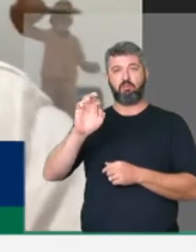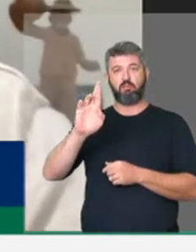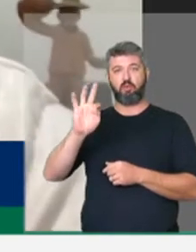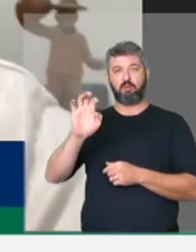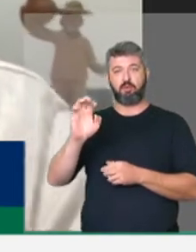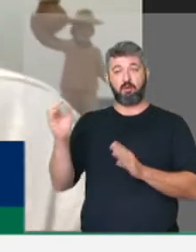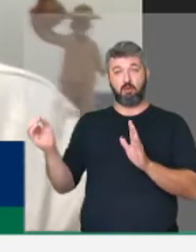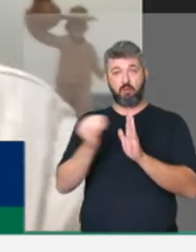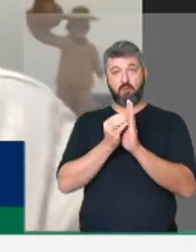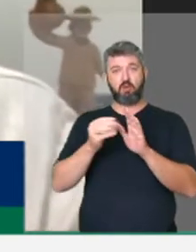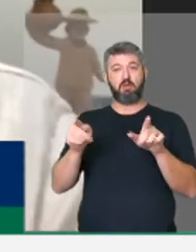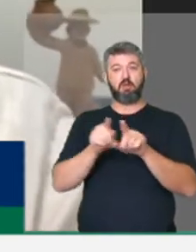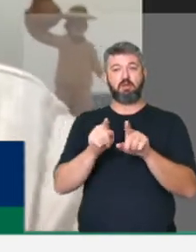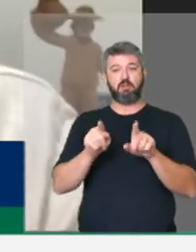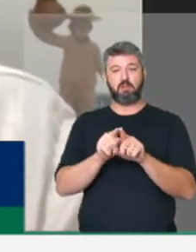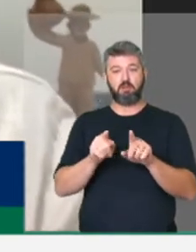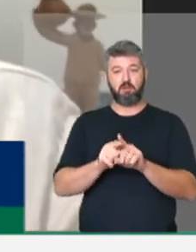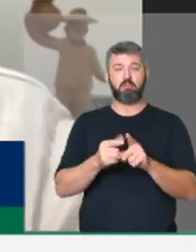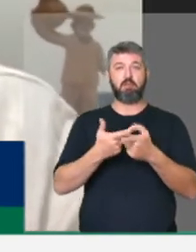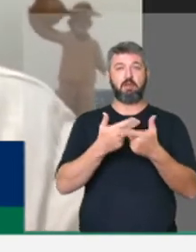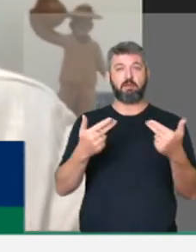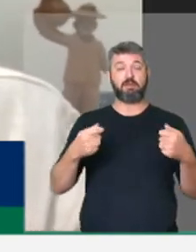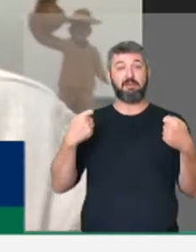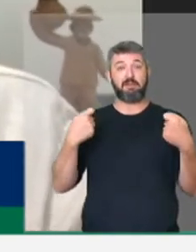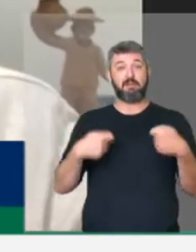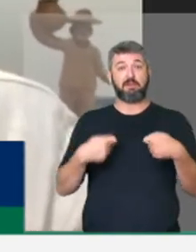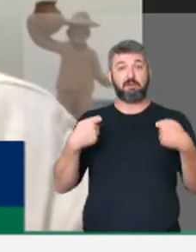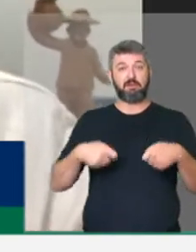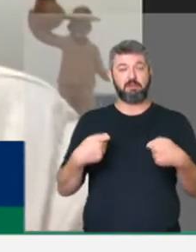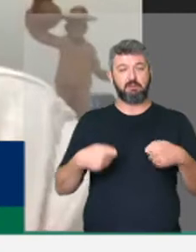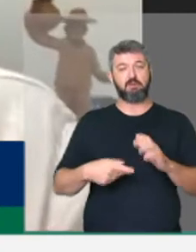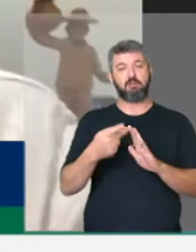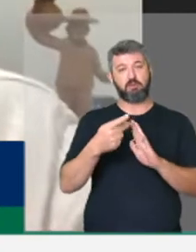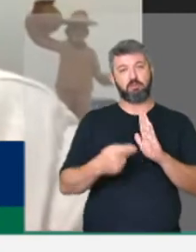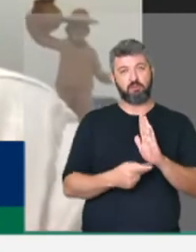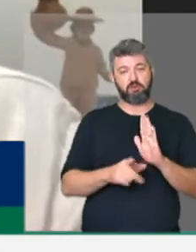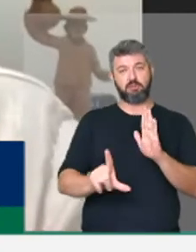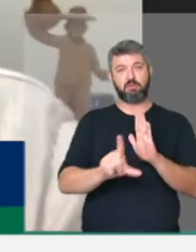QUE COLOQUE EM VOTAÇÃO A APRECIAÇÃO. E NESSA MEDIDA PROVISÓRIA PUDESSE SER